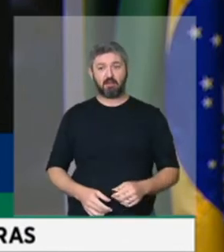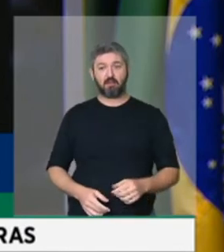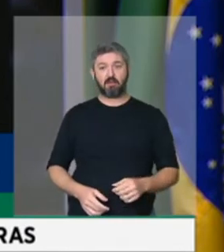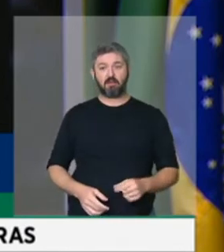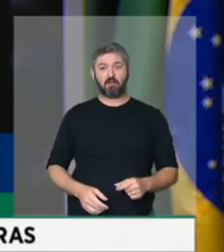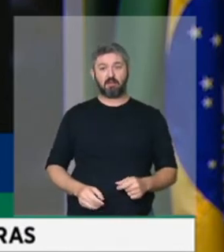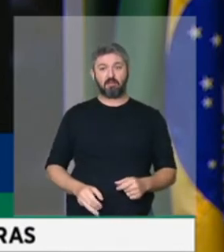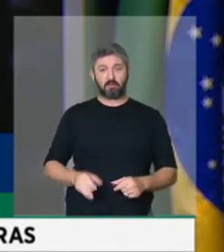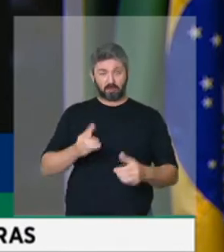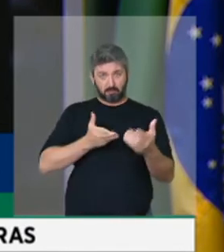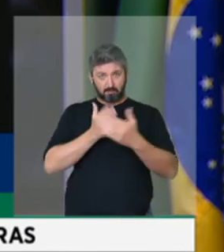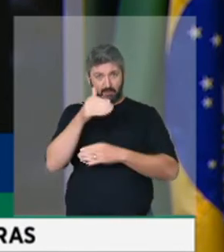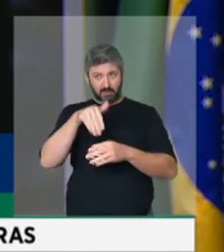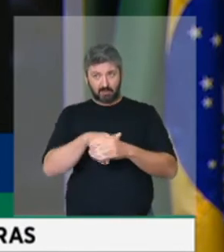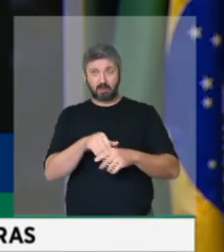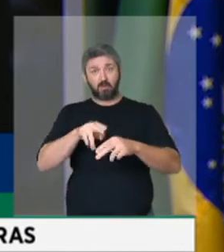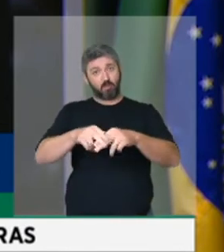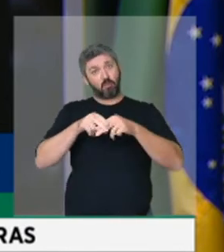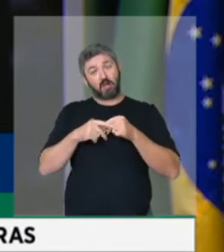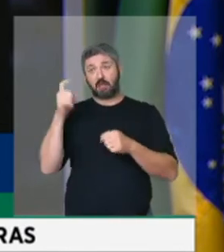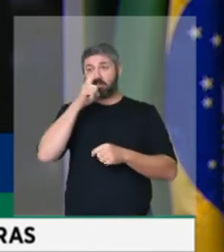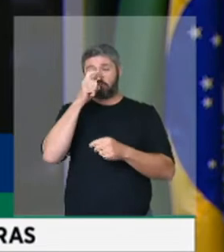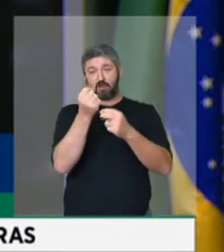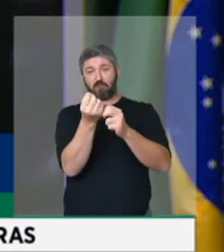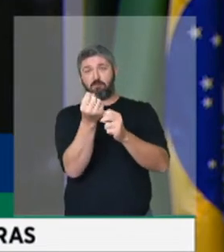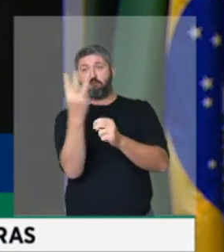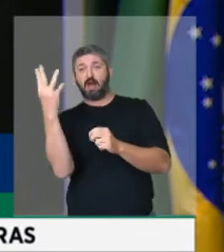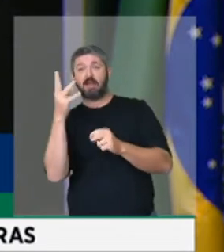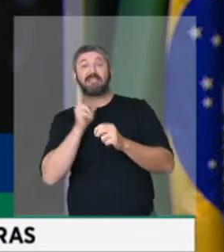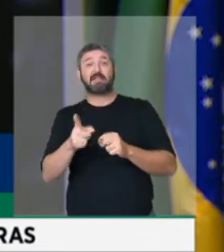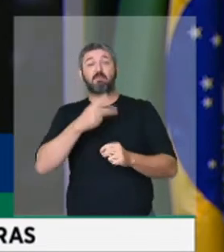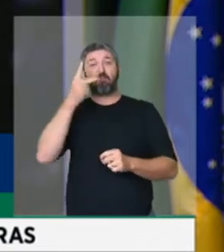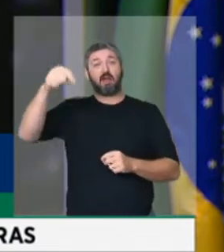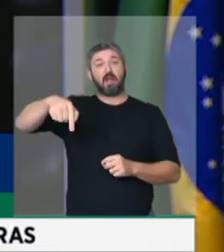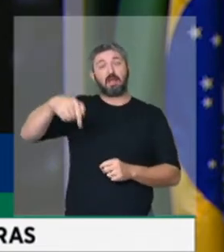USURPAÇÃO DO STF, COM VOTO DEFINIDOR! CONTRA! SE DIZ GOVERNISTA MAS VOTA CONTRA A MP DO GOVERNO. CONTRA A PAUTA